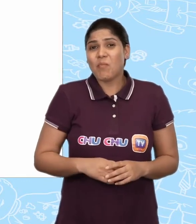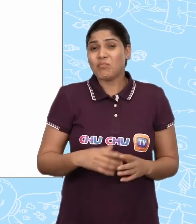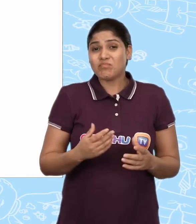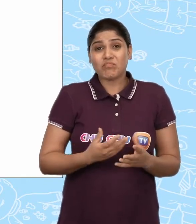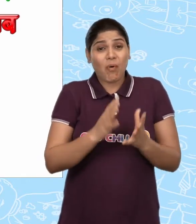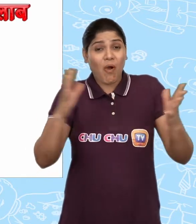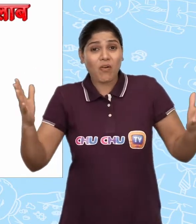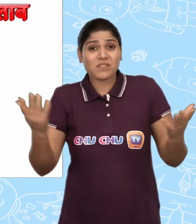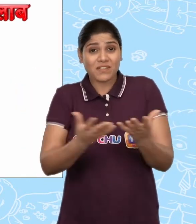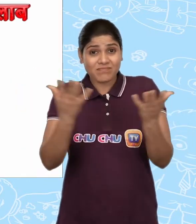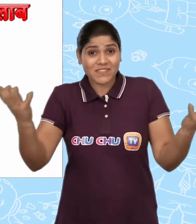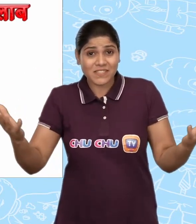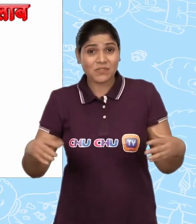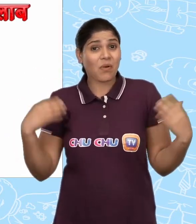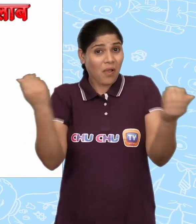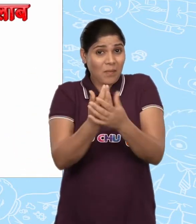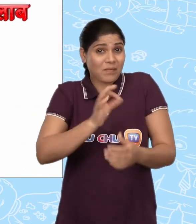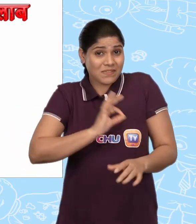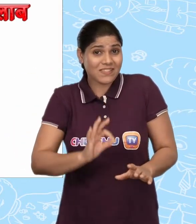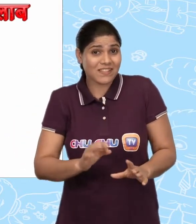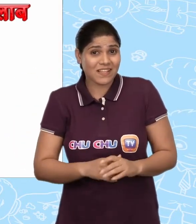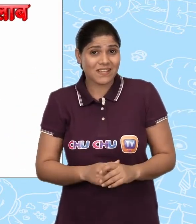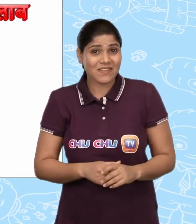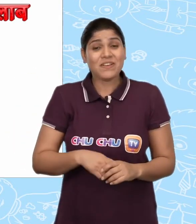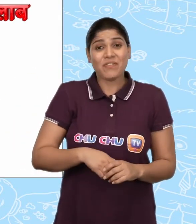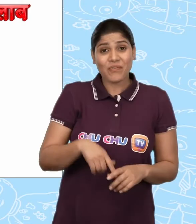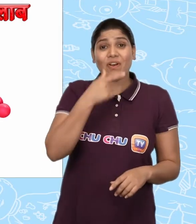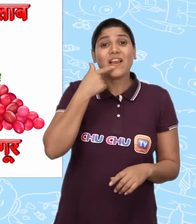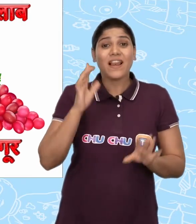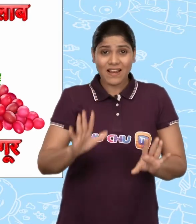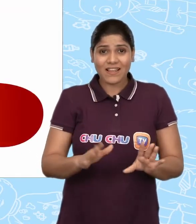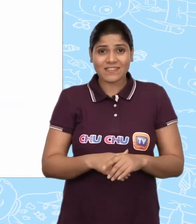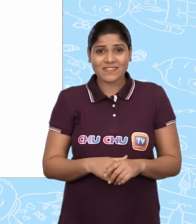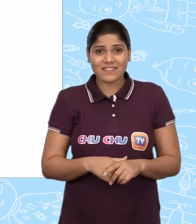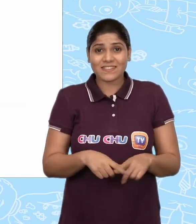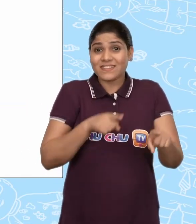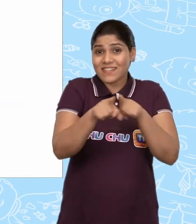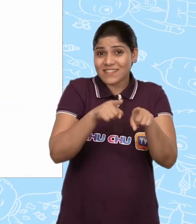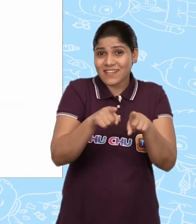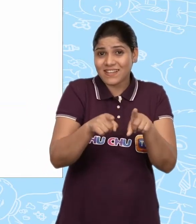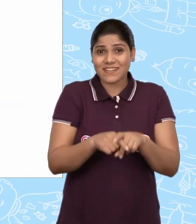बहुत सी चीज़ें जो हमें पसंद हैं वो लाल ही हैं।